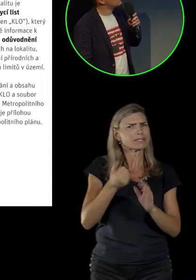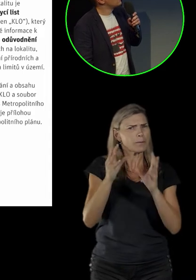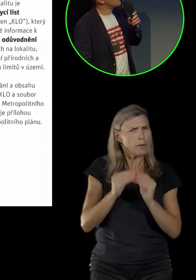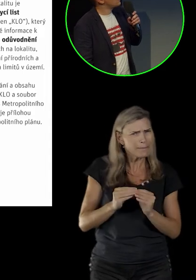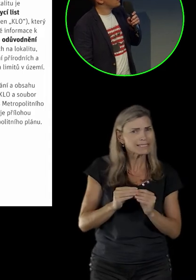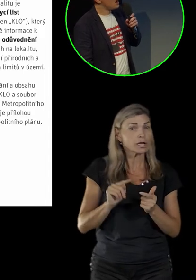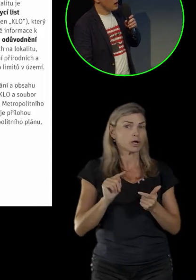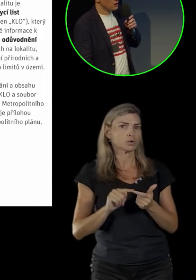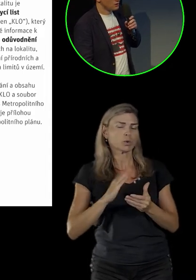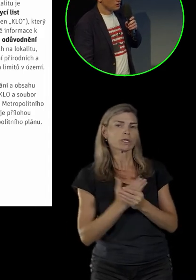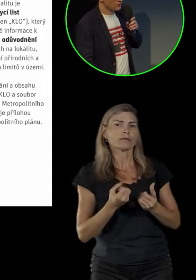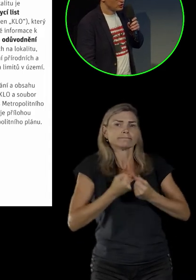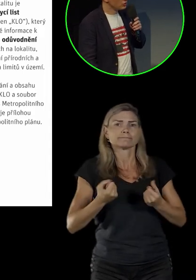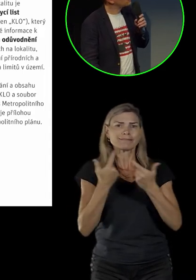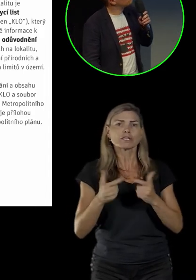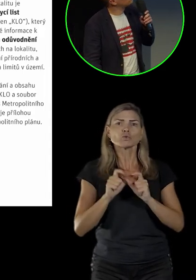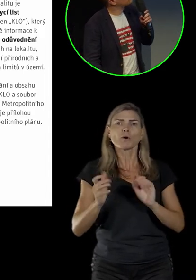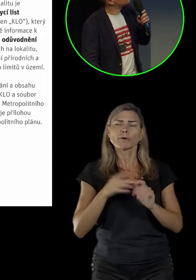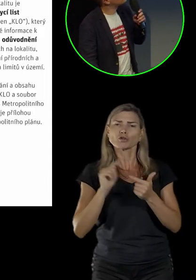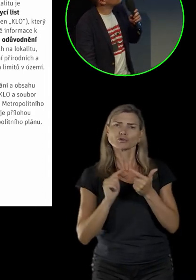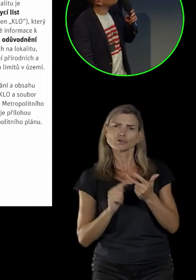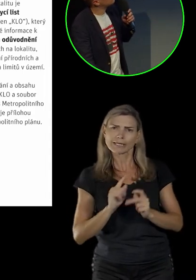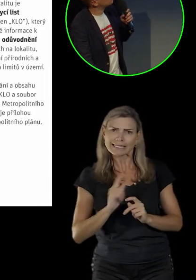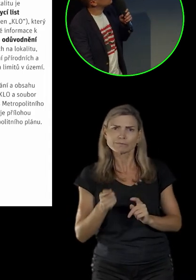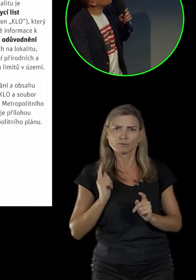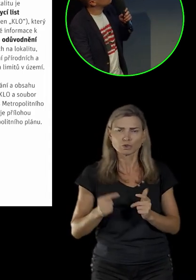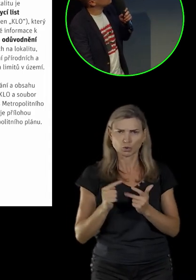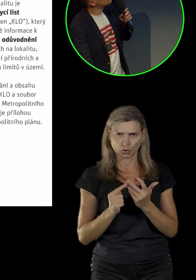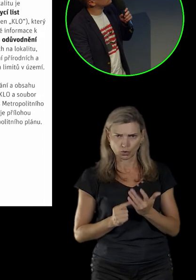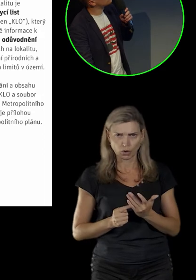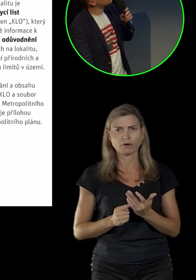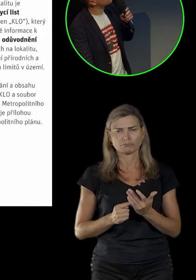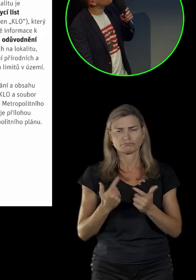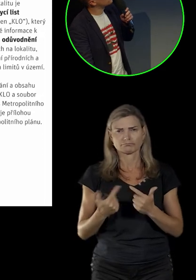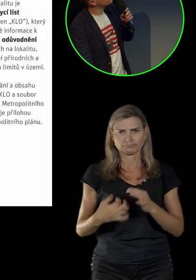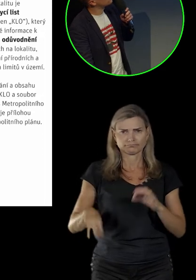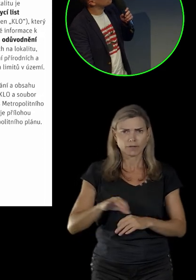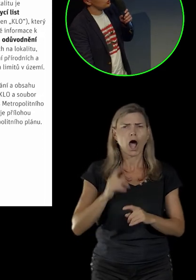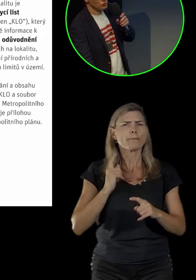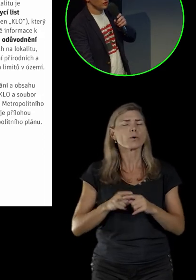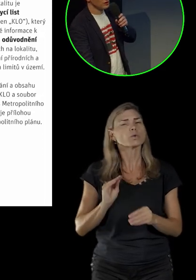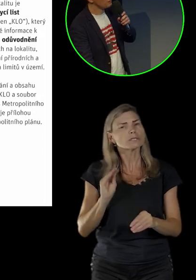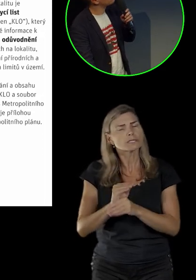A většinou je tam ještě určitý kompoziční a historický popis odůvodnění,